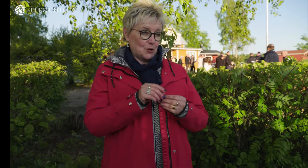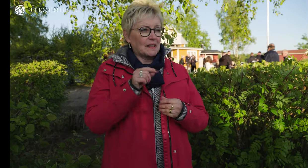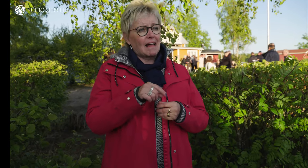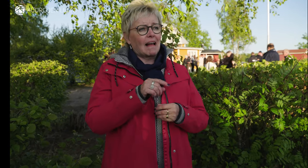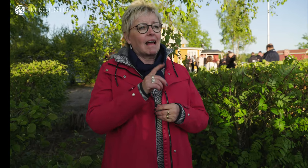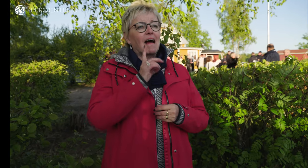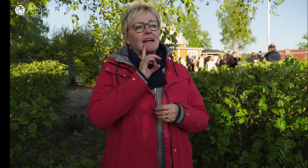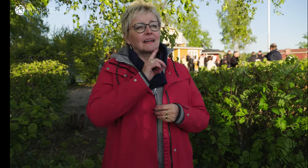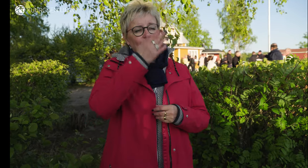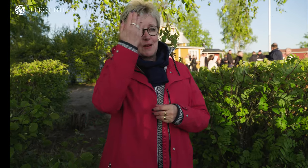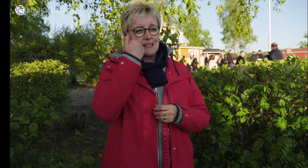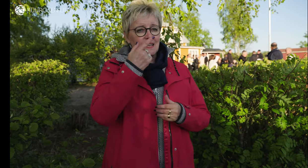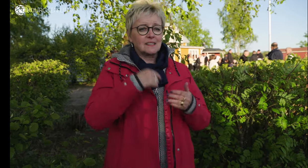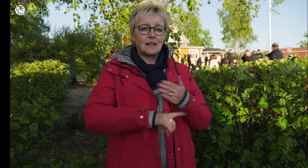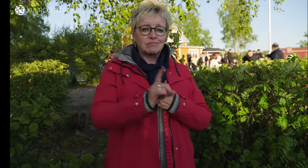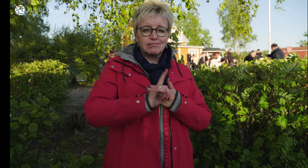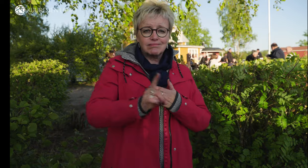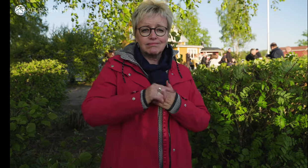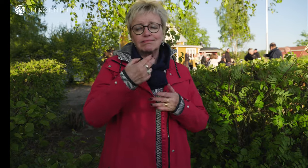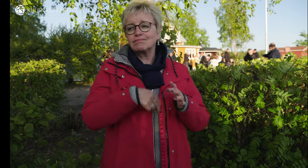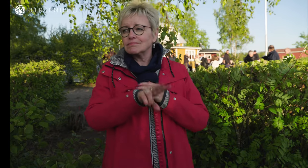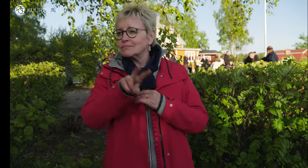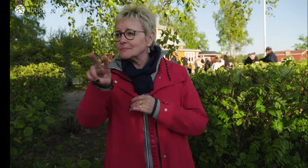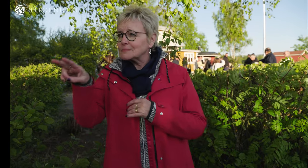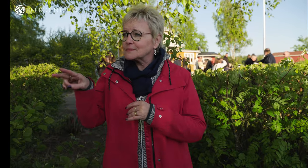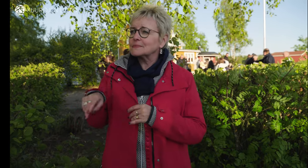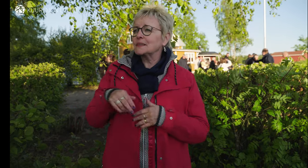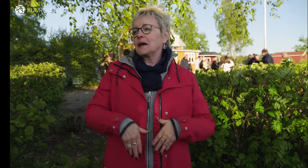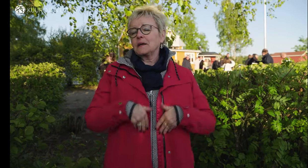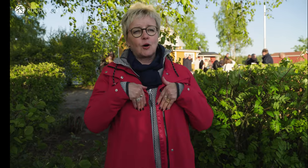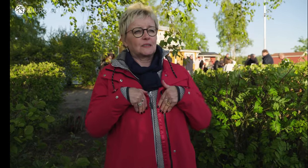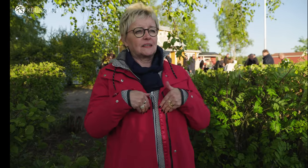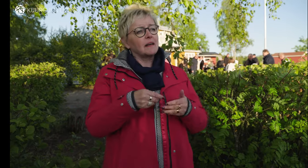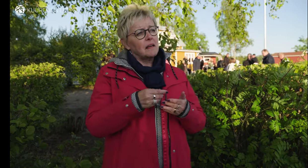Käymme aina kesäisin täällä nautiskelemassa.